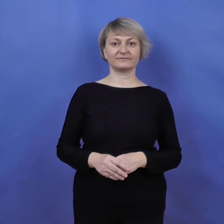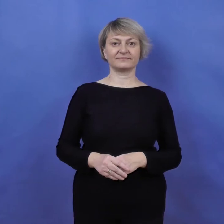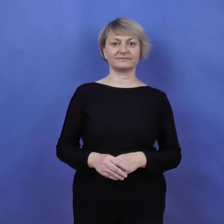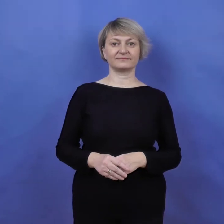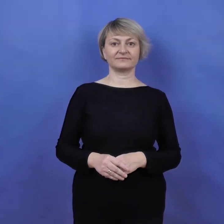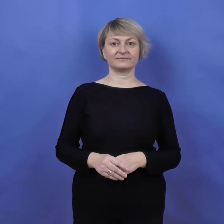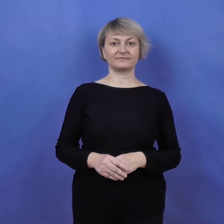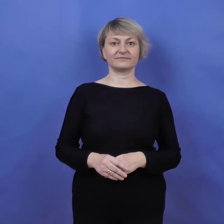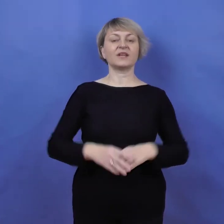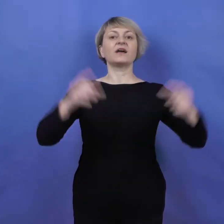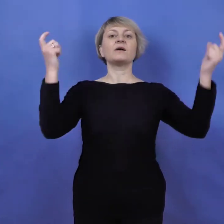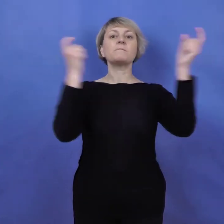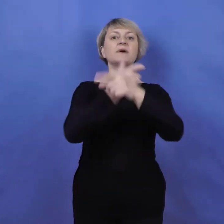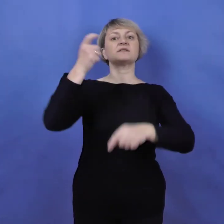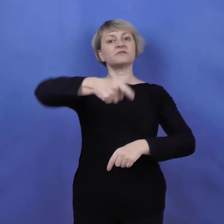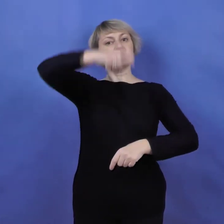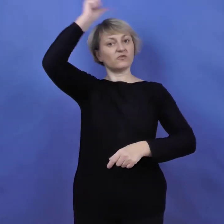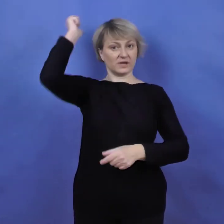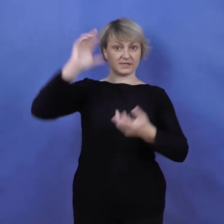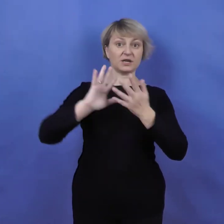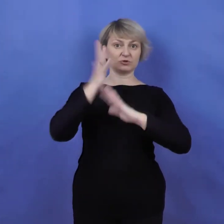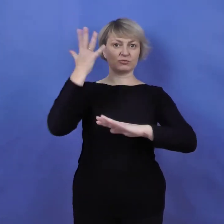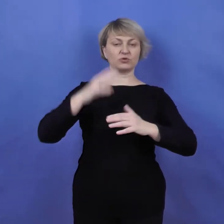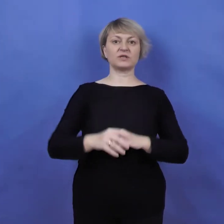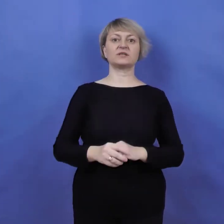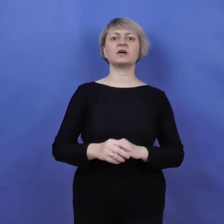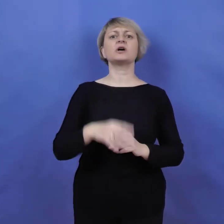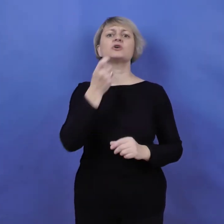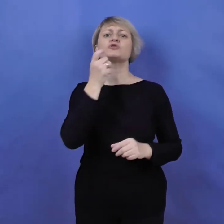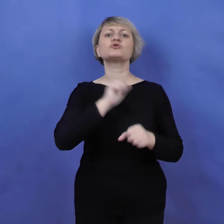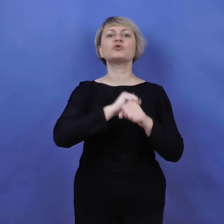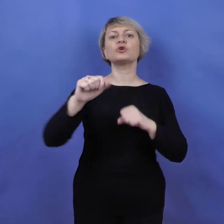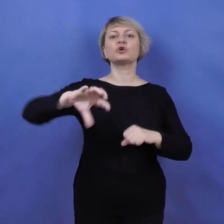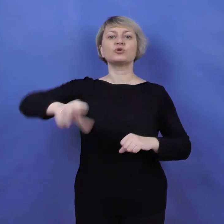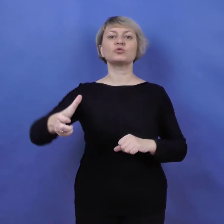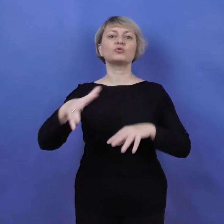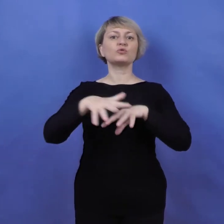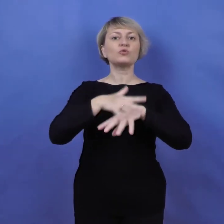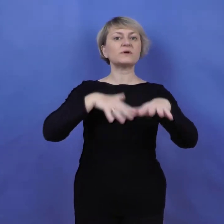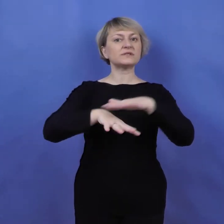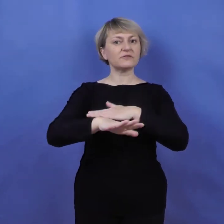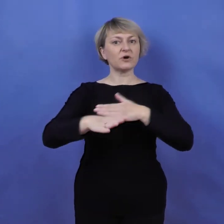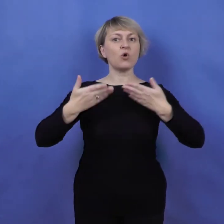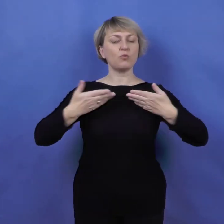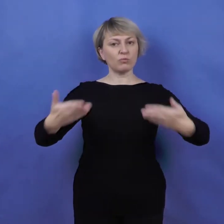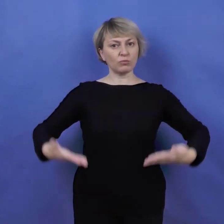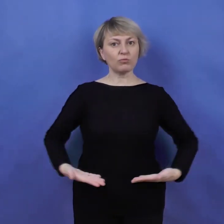Państwowa Straż Pożarna jest zawodową, umundurowaną